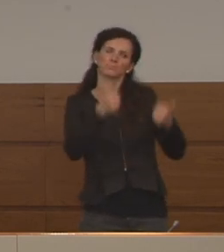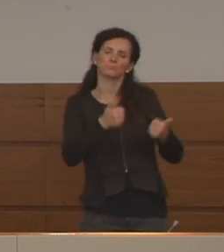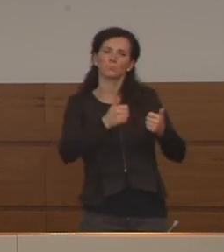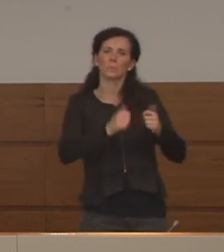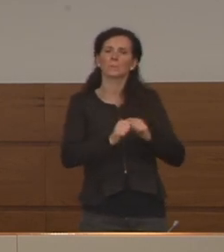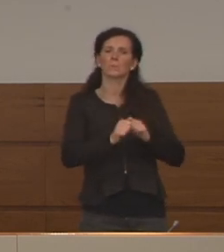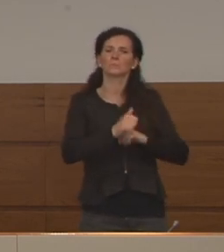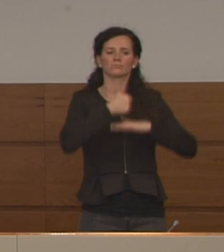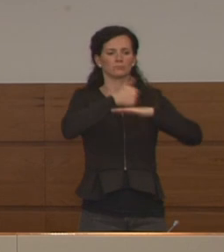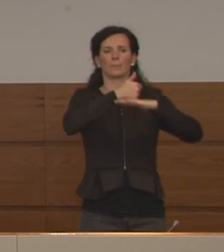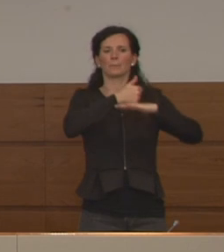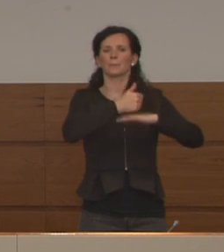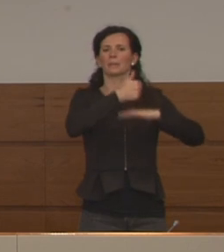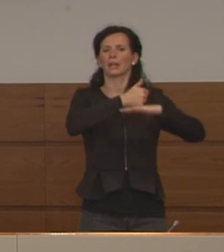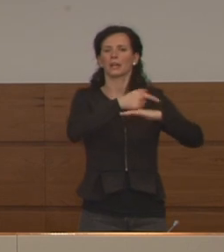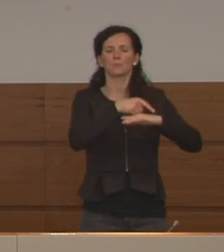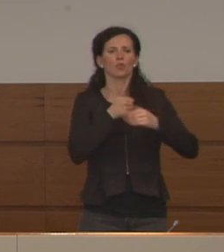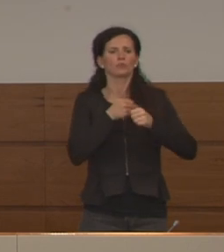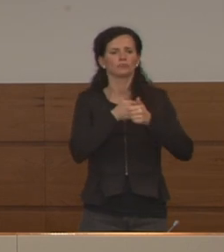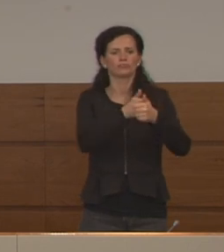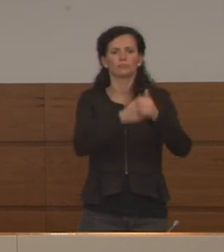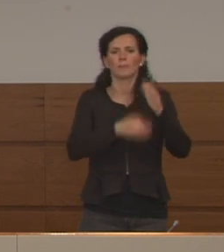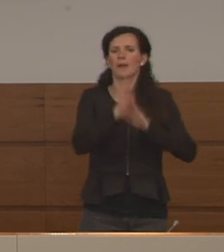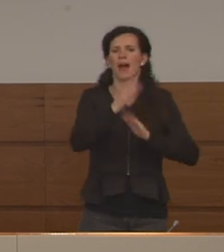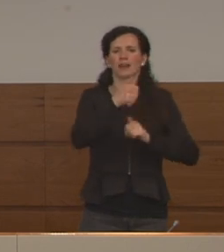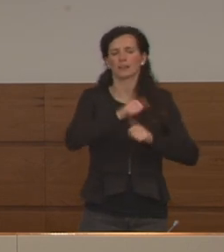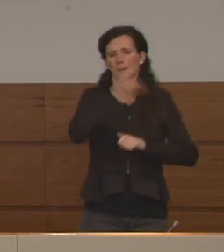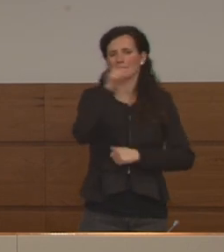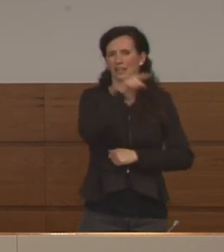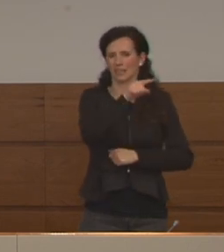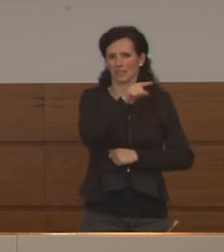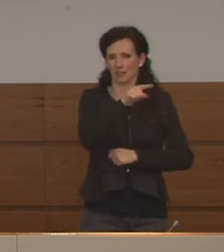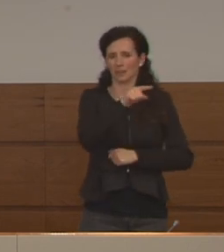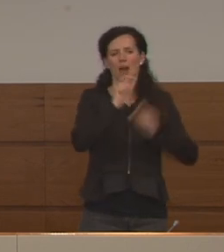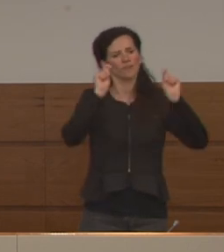di quello che accadrà anche nelle altre Regioni. Quindi in qualche misura debba